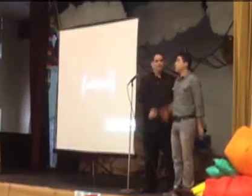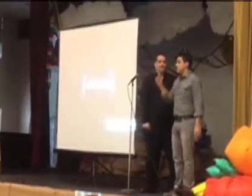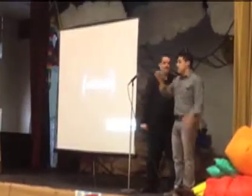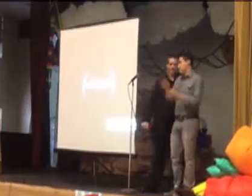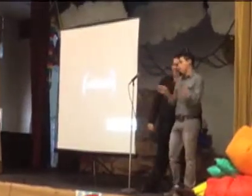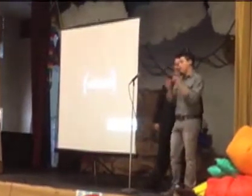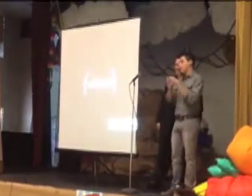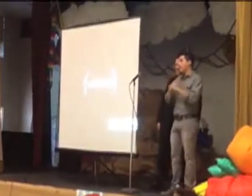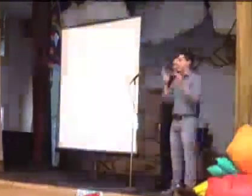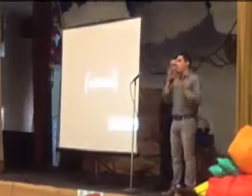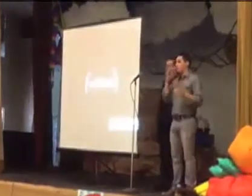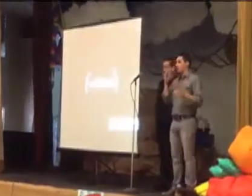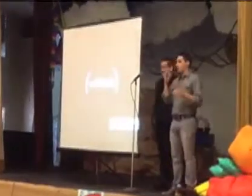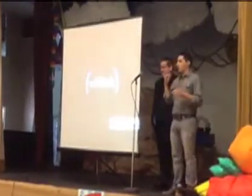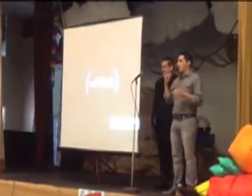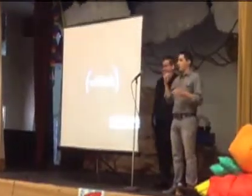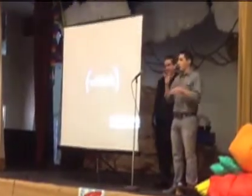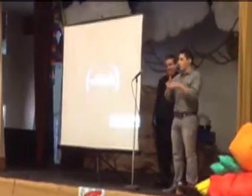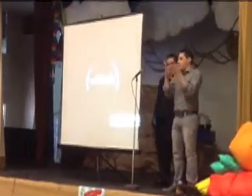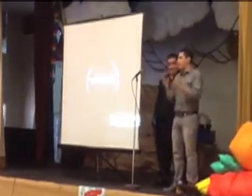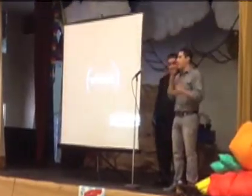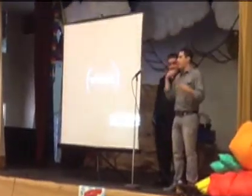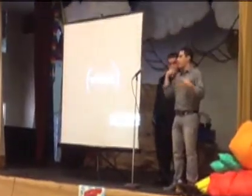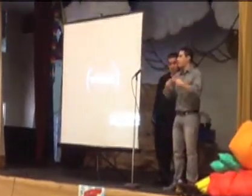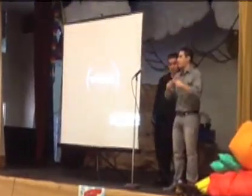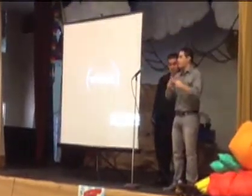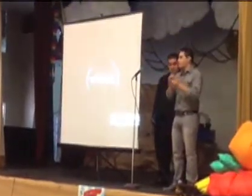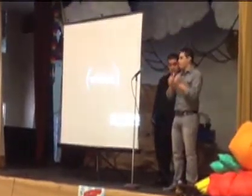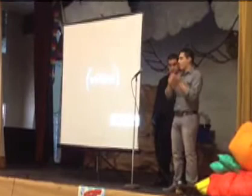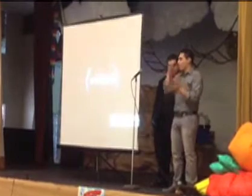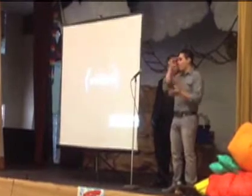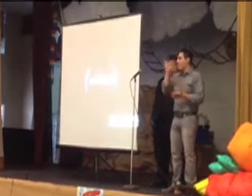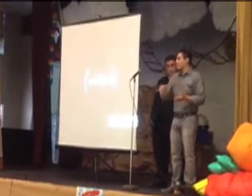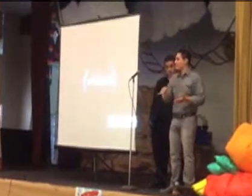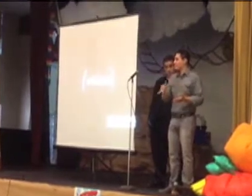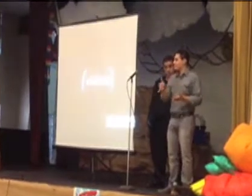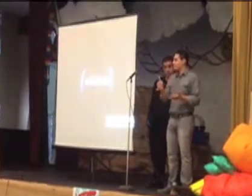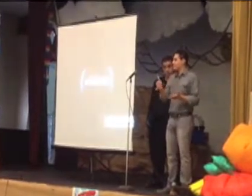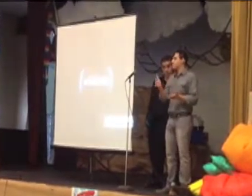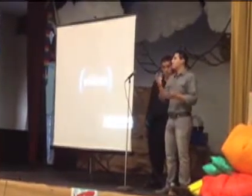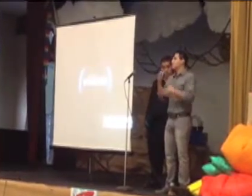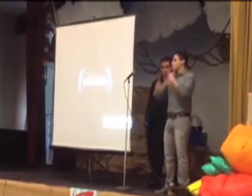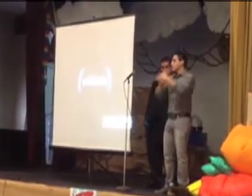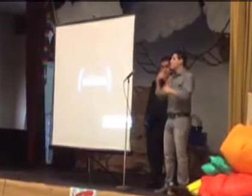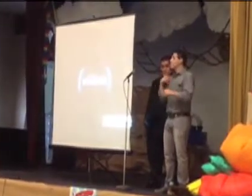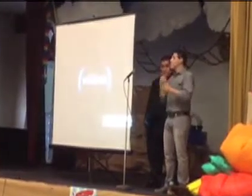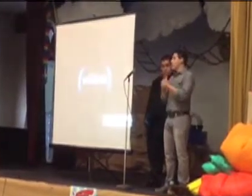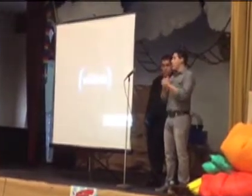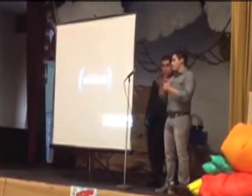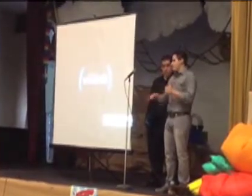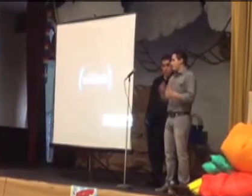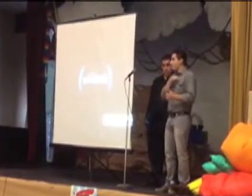[silencio]